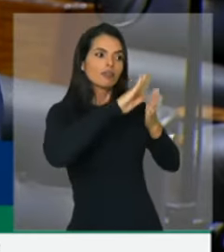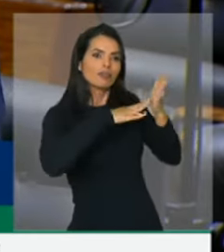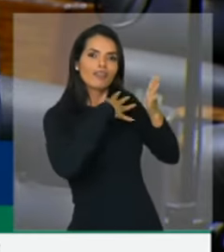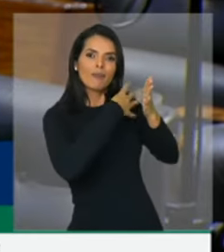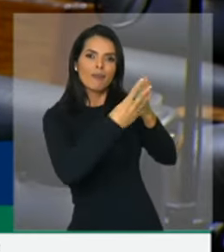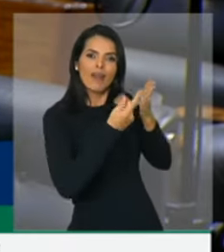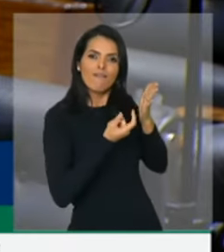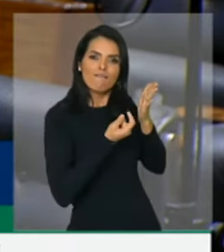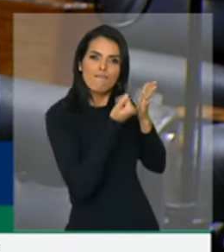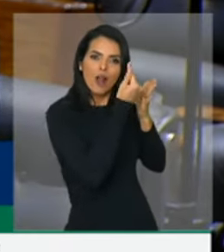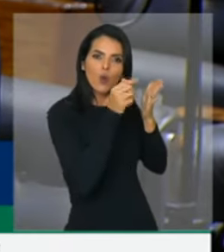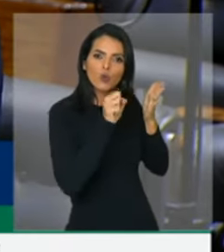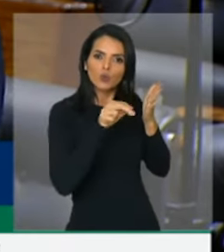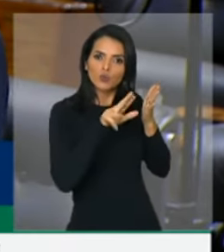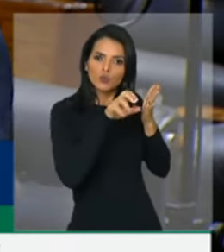ESTABELECER UM VALOR MÉDIO DE